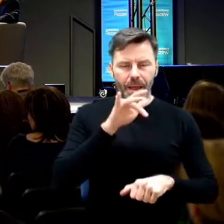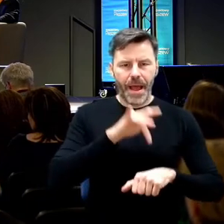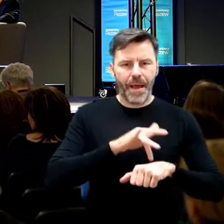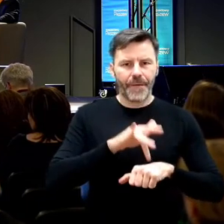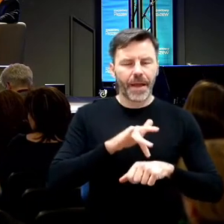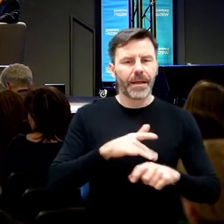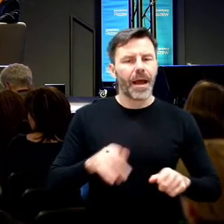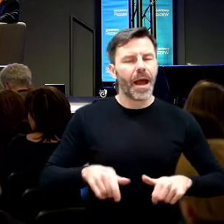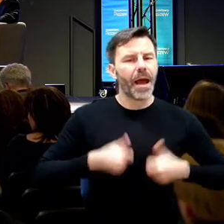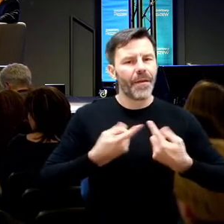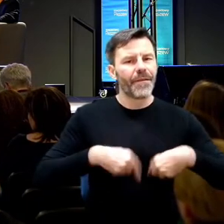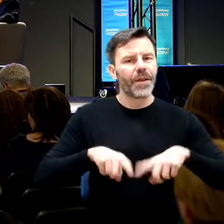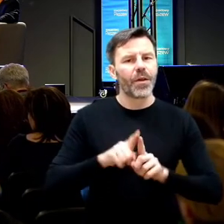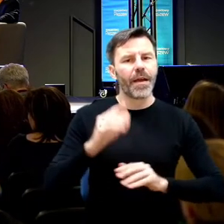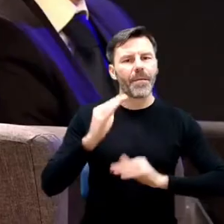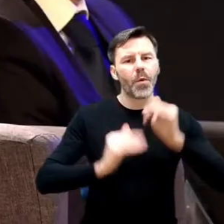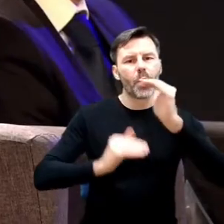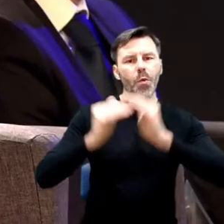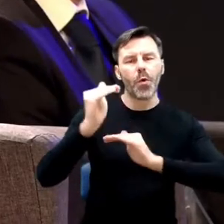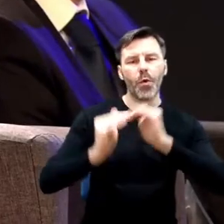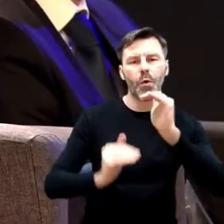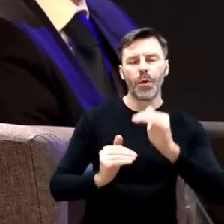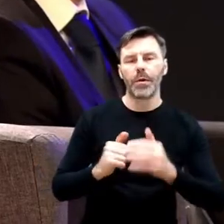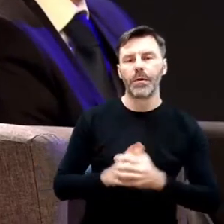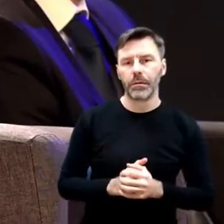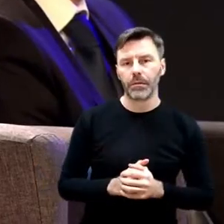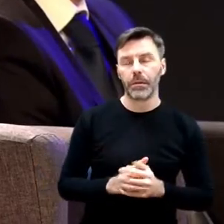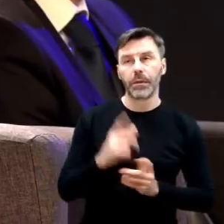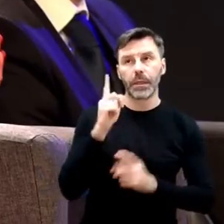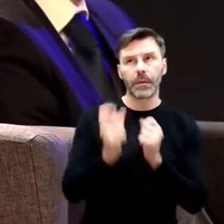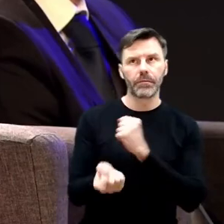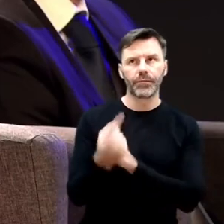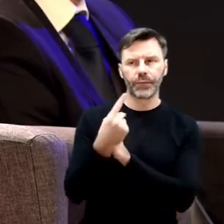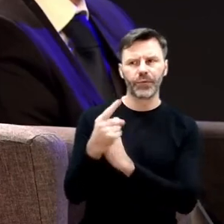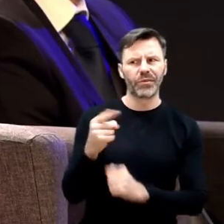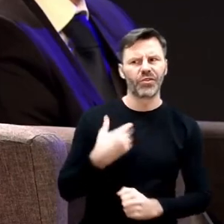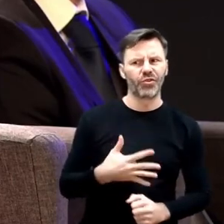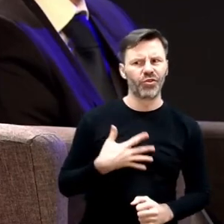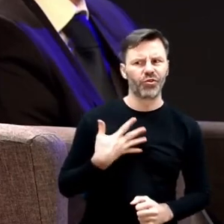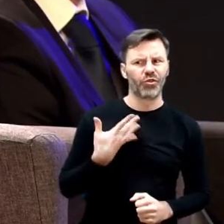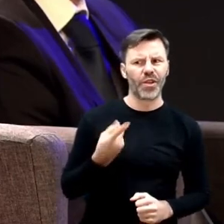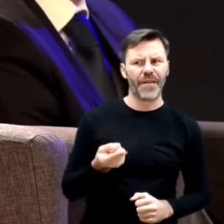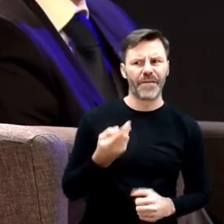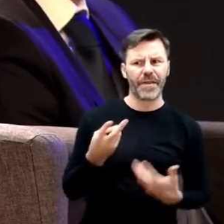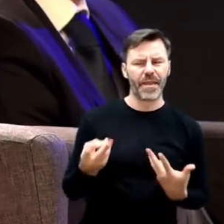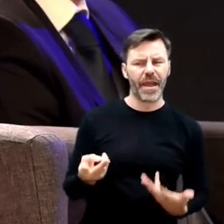to zawsze są te elementy dziwne można tak powiedzieć, które wynikają jakby z dążenia do maksymalnego